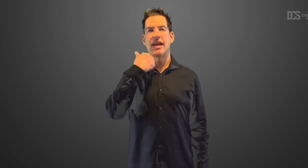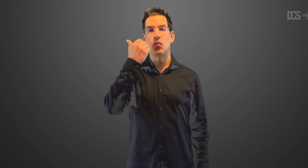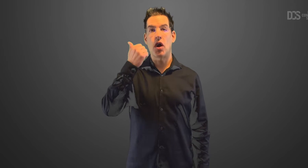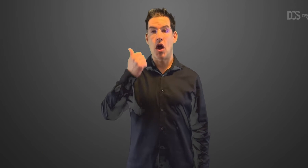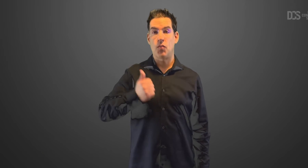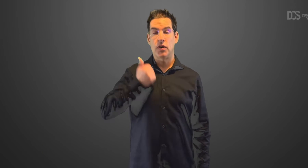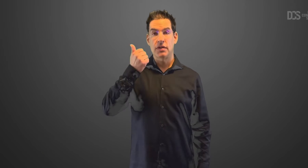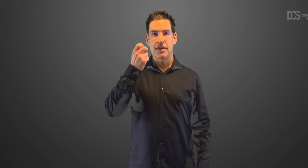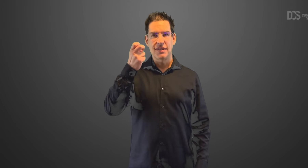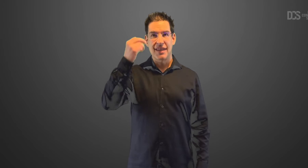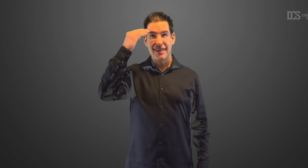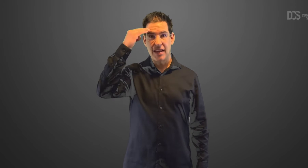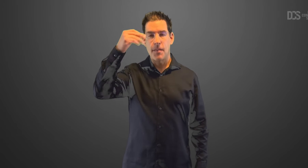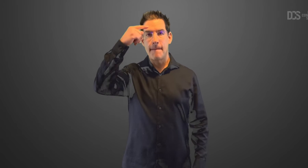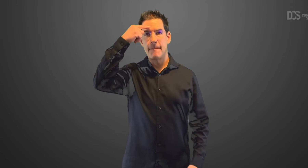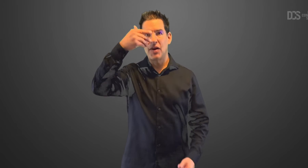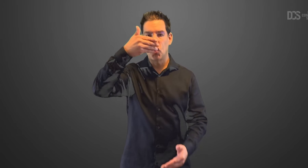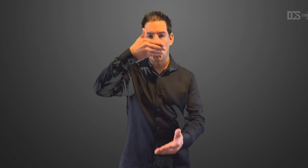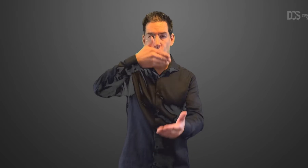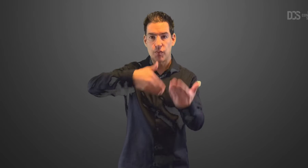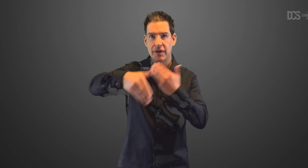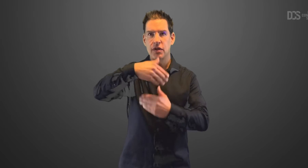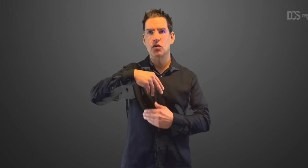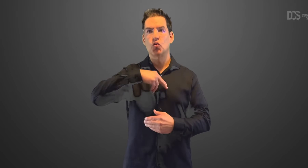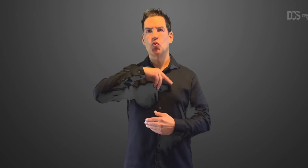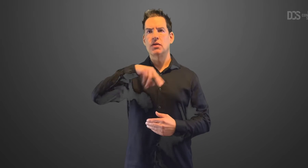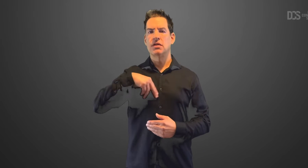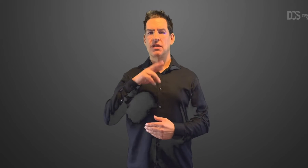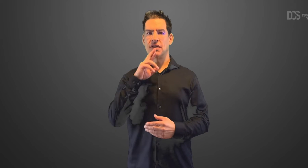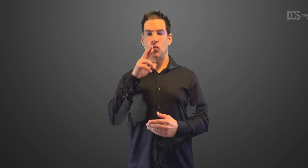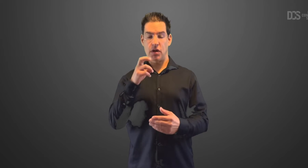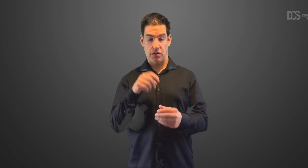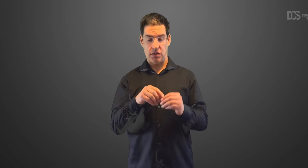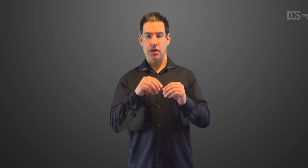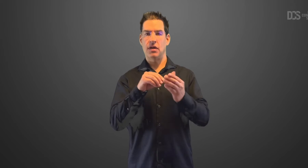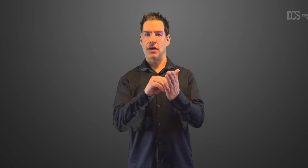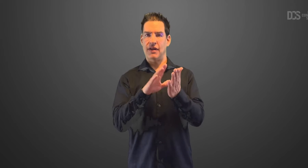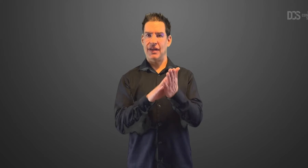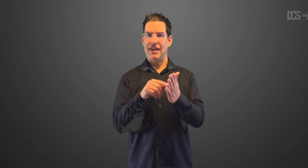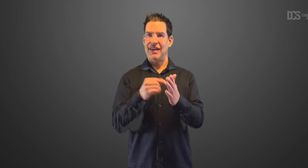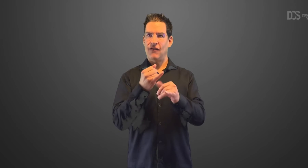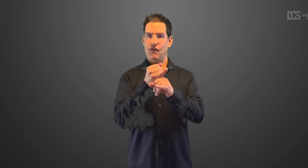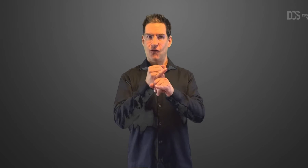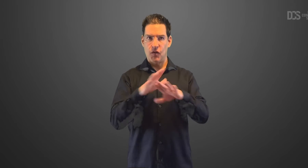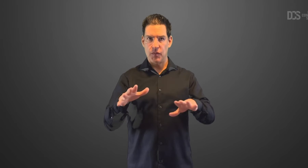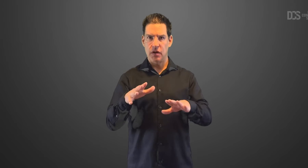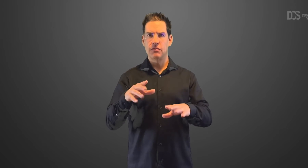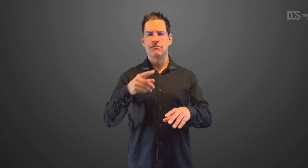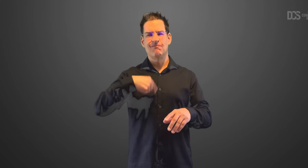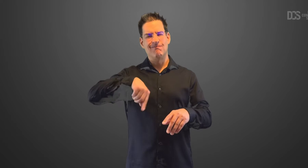Queremos aprovechar la ocasión para compartir nuestra respuesta a este informe.